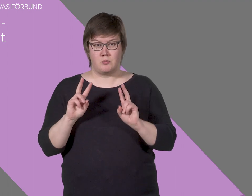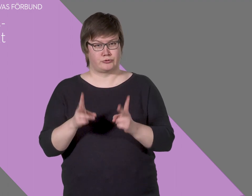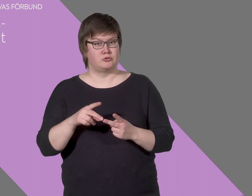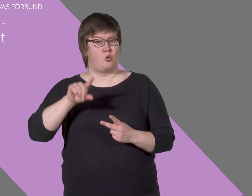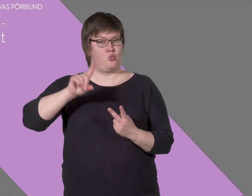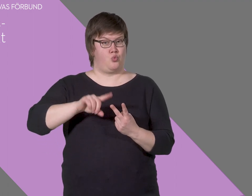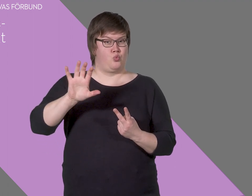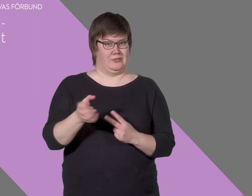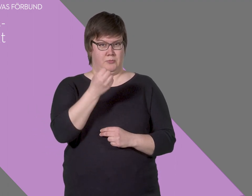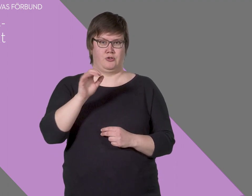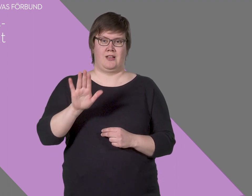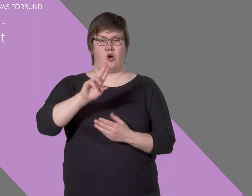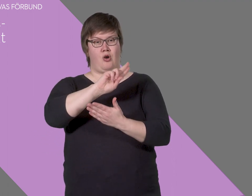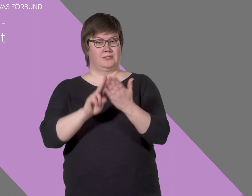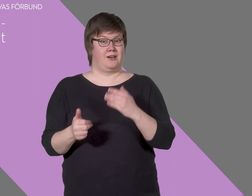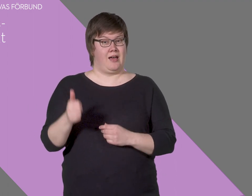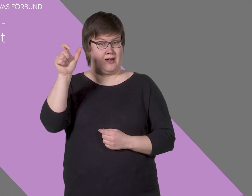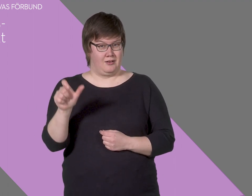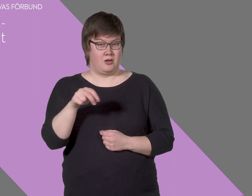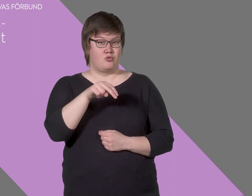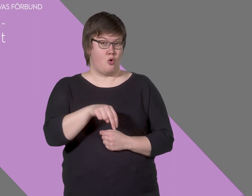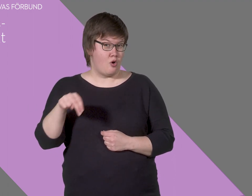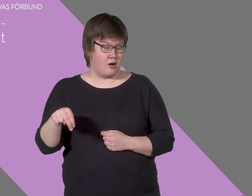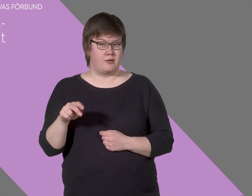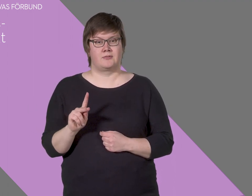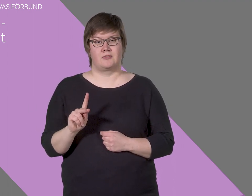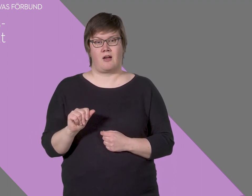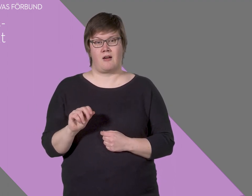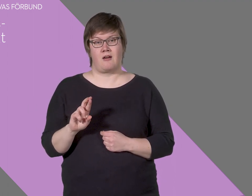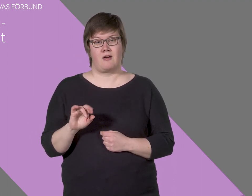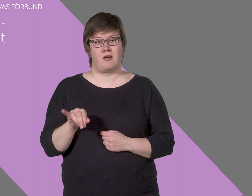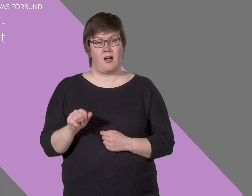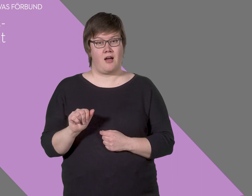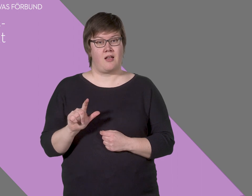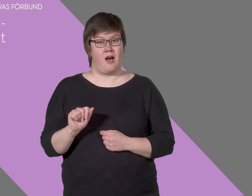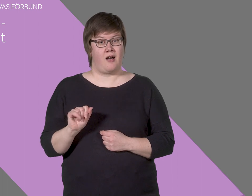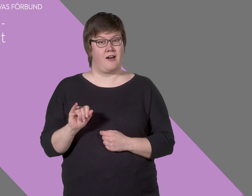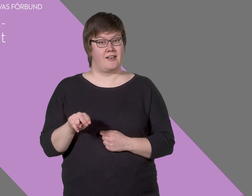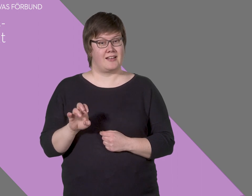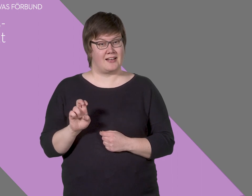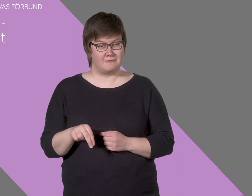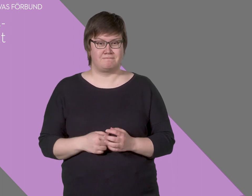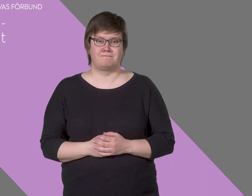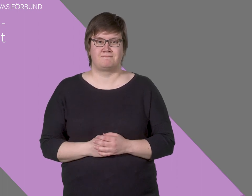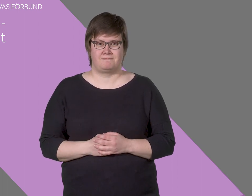och Noora Karjalainen, som är konstnärlig ledare för Ursa Minor.